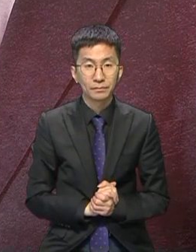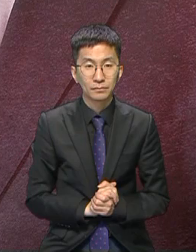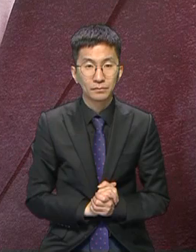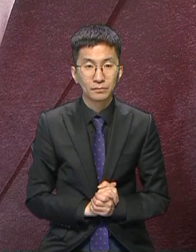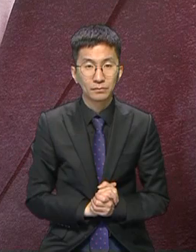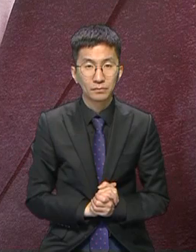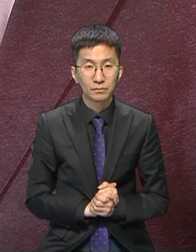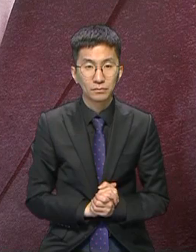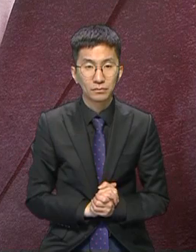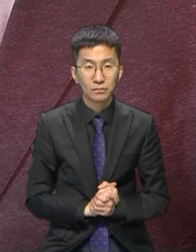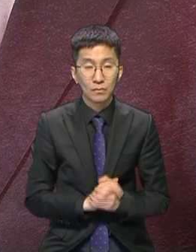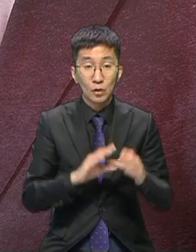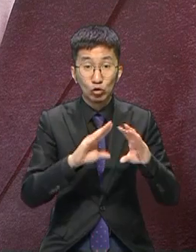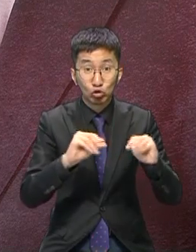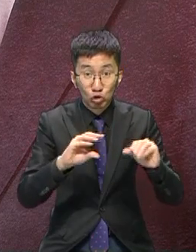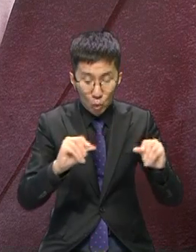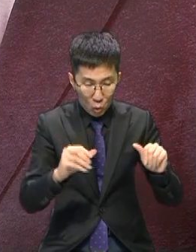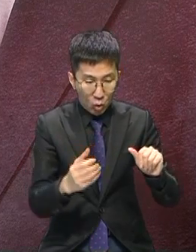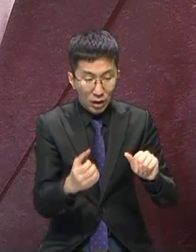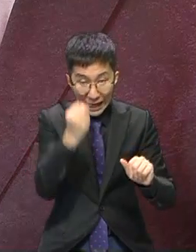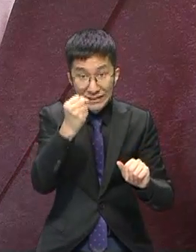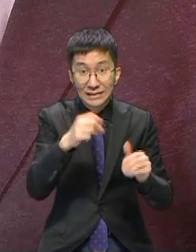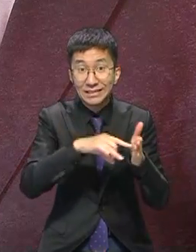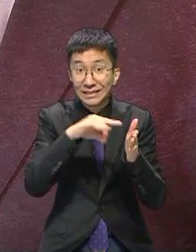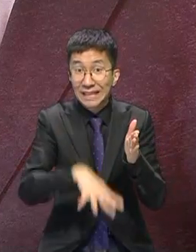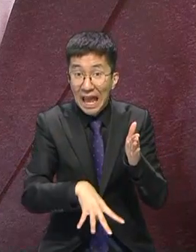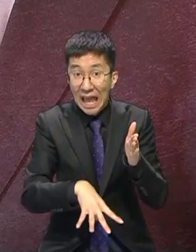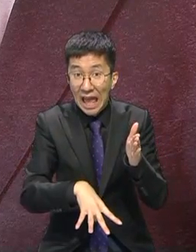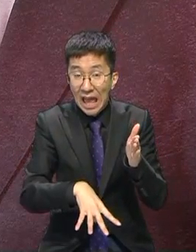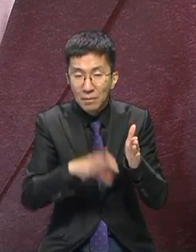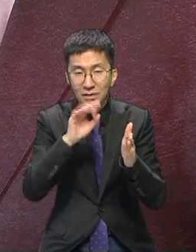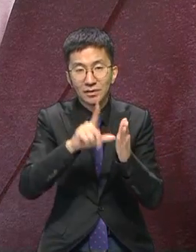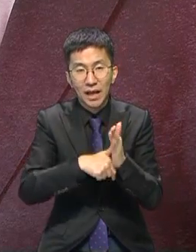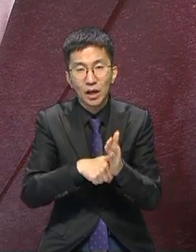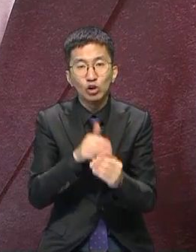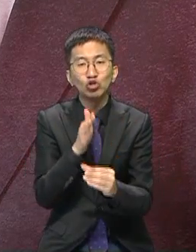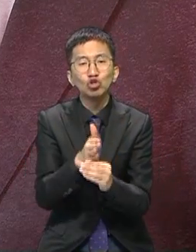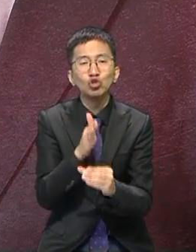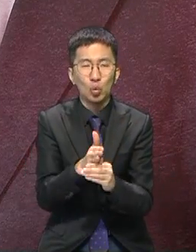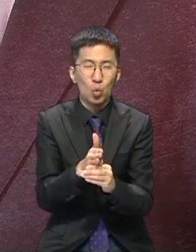국토보유세와 마찬가지로 중도층의 응답이 결과를 갈랐습니다.